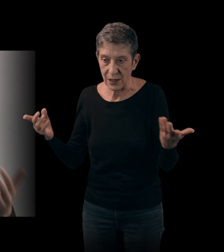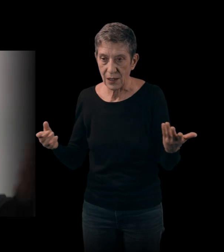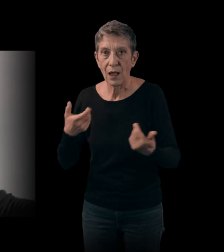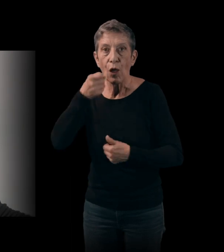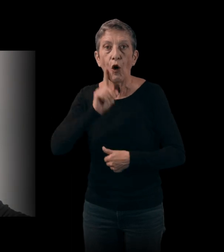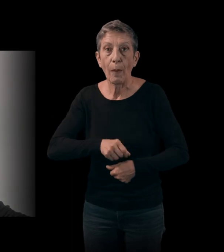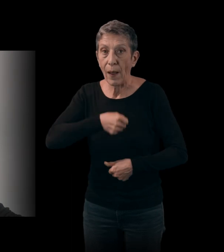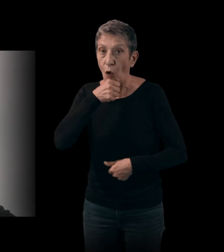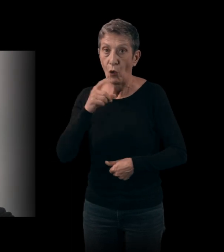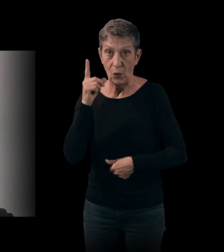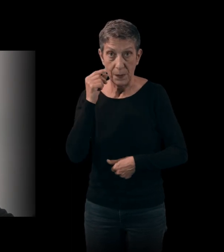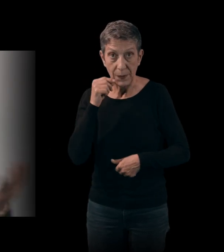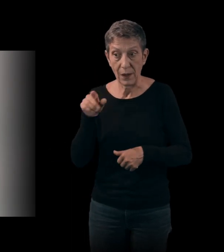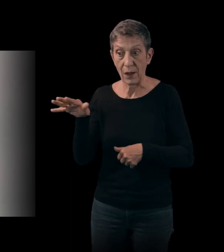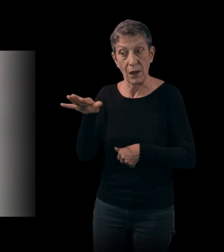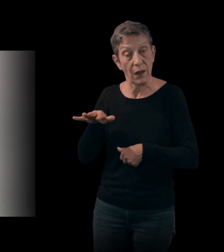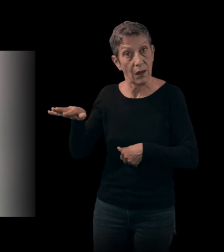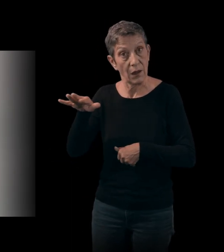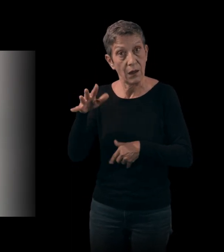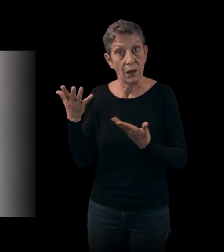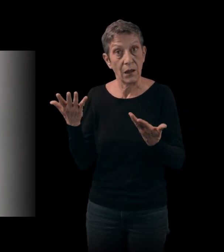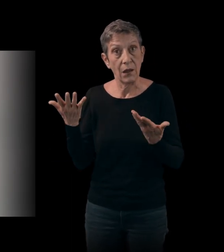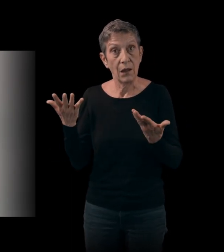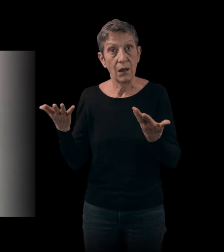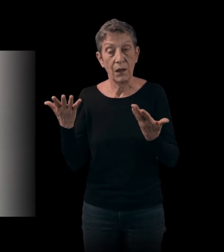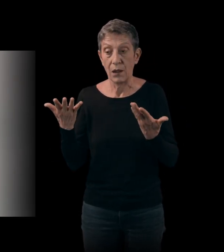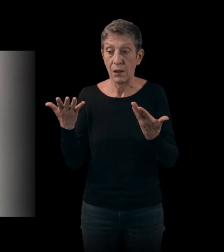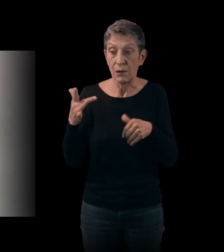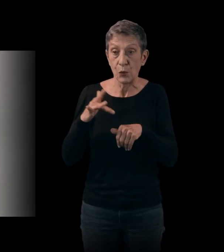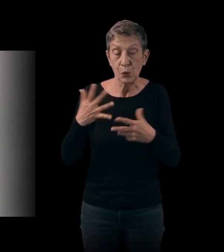grands-parents côté paternel ont vécu dans la maison familiale.